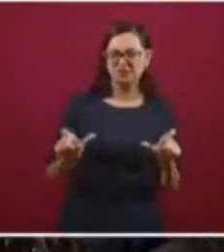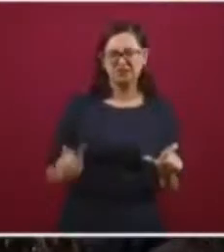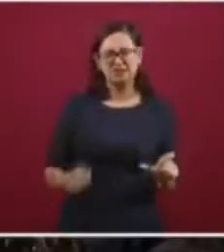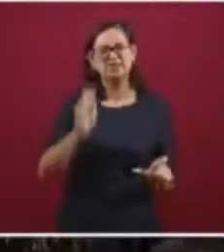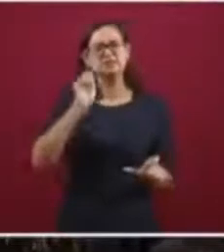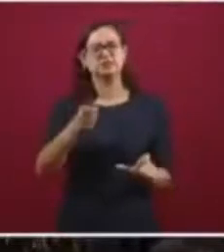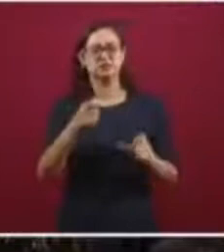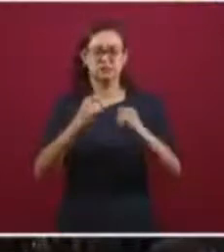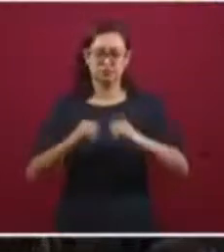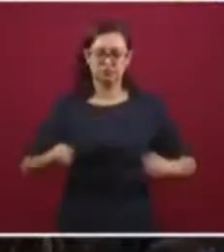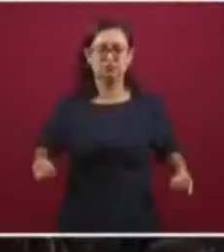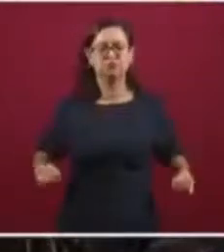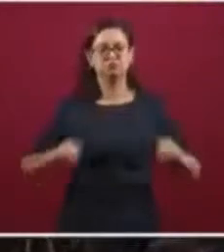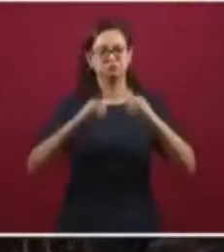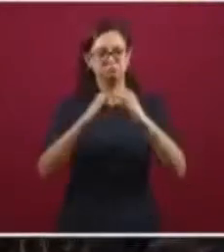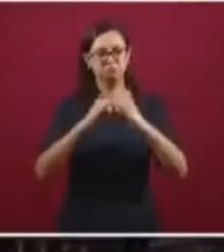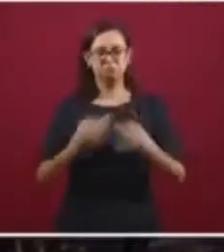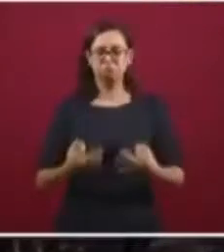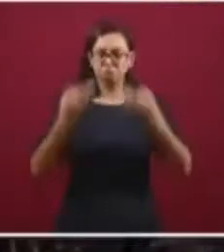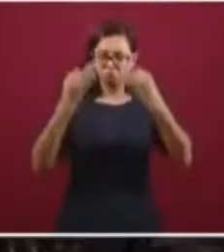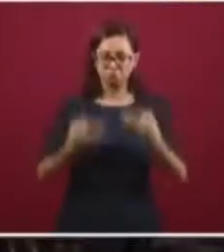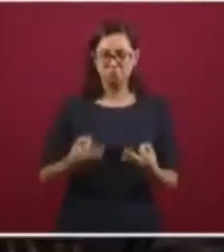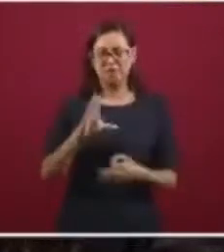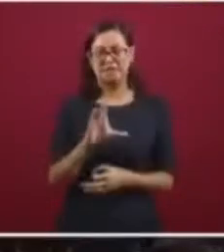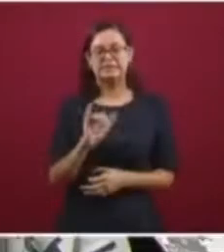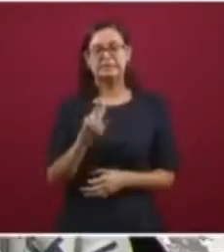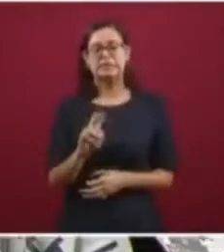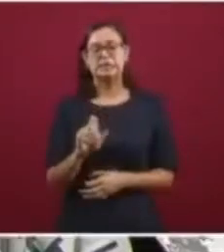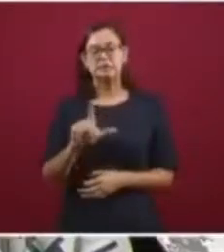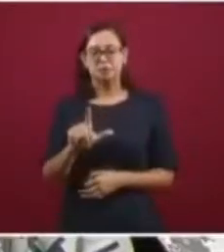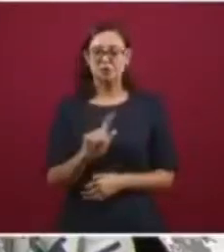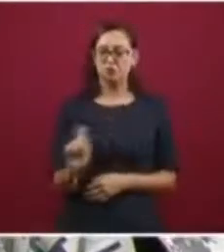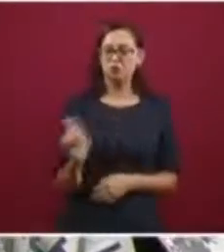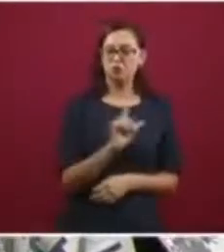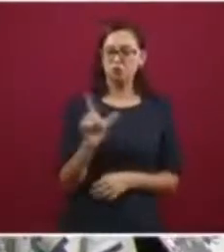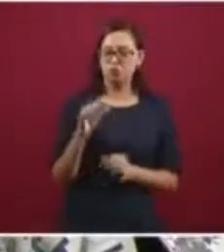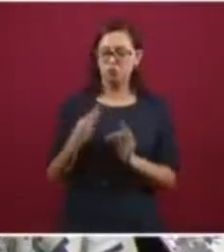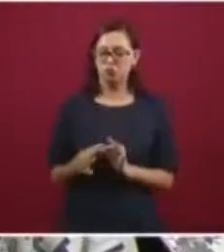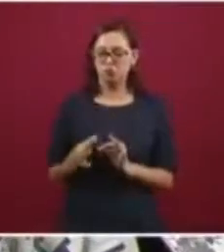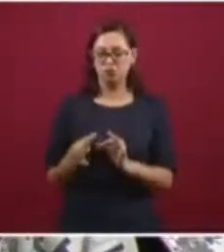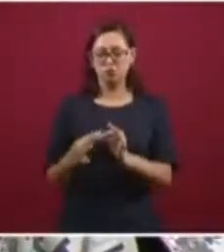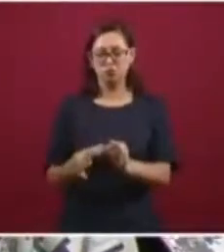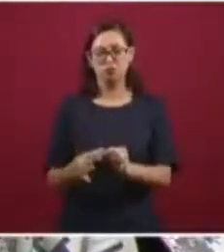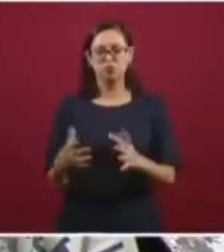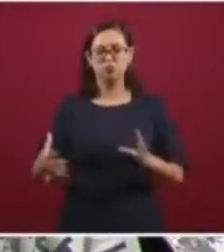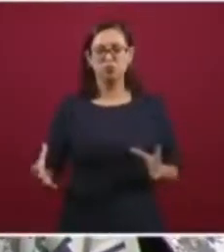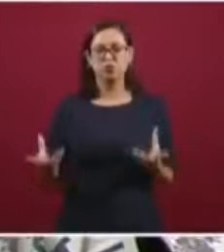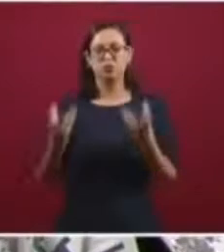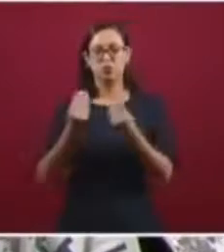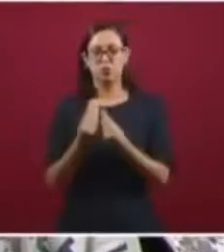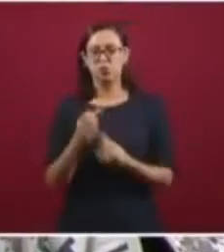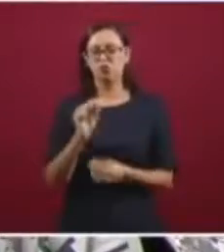civil, disciplinada y profesional que depende del secretario de Seguridad y Protección Ciudadana.